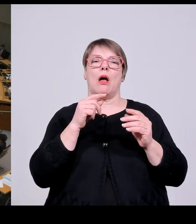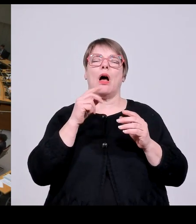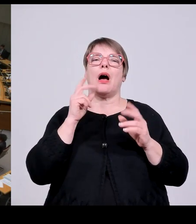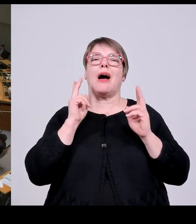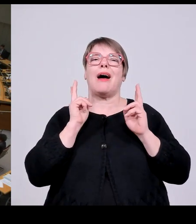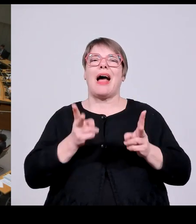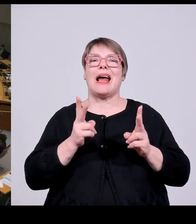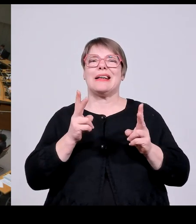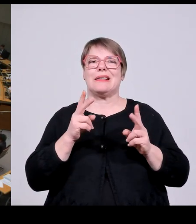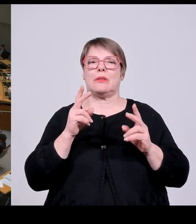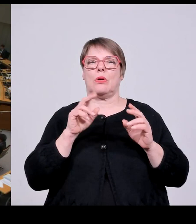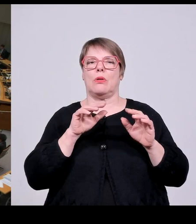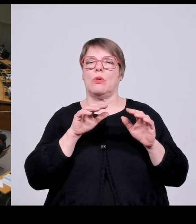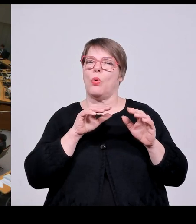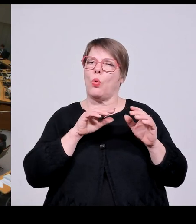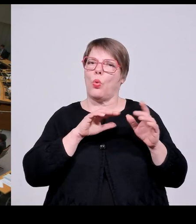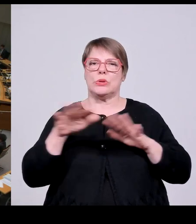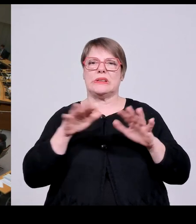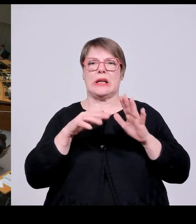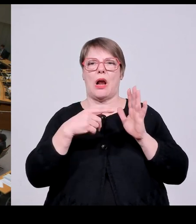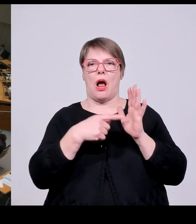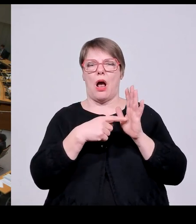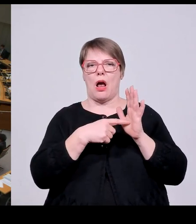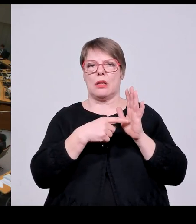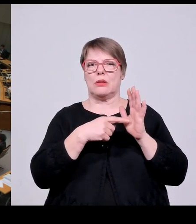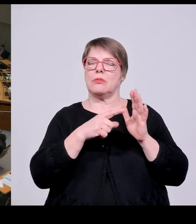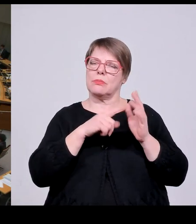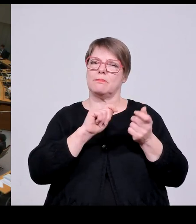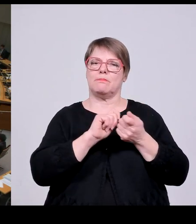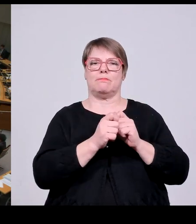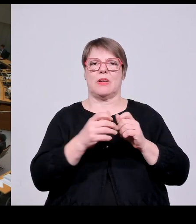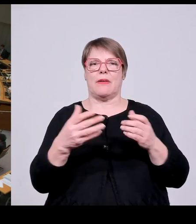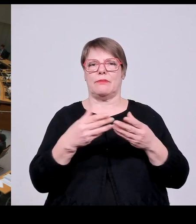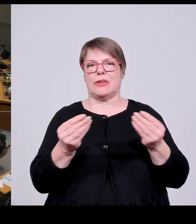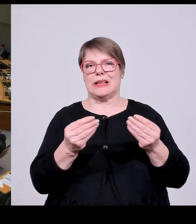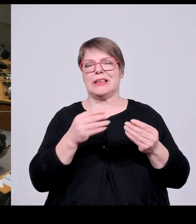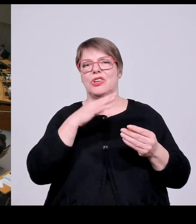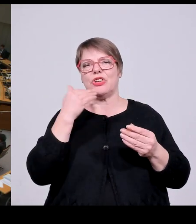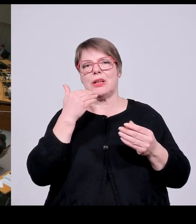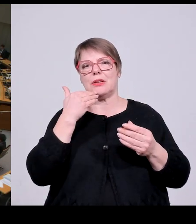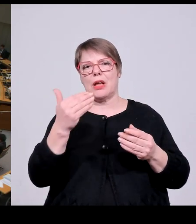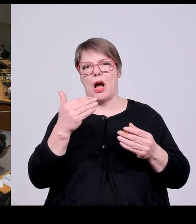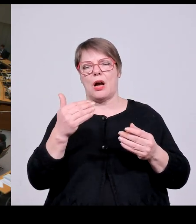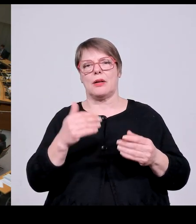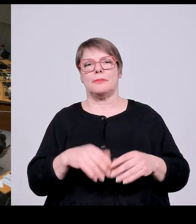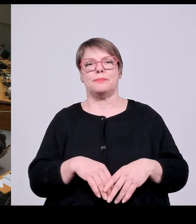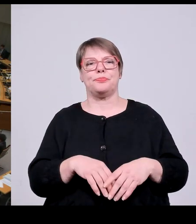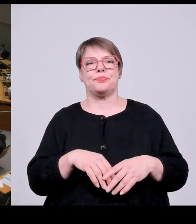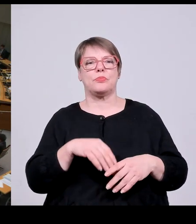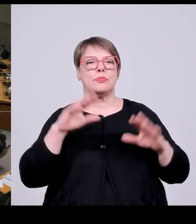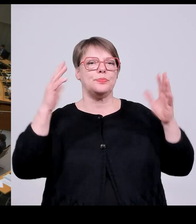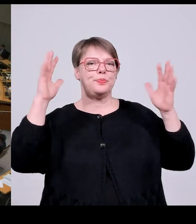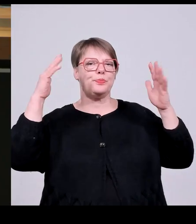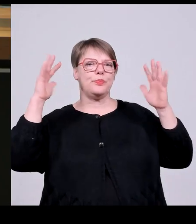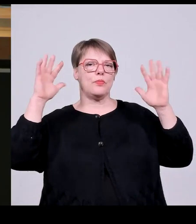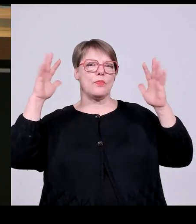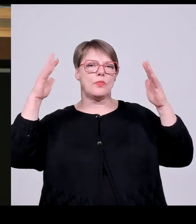diskutieren müssen und dass wir eine Rechtsunklarheit haben, die uns sowohl hier im Parlament als auch in allen Bezirksverordnetenversammlungen belastet.